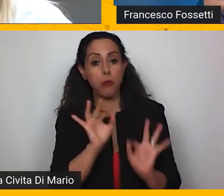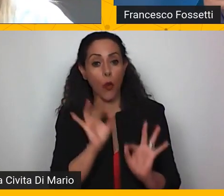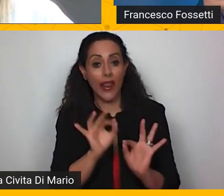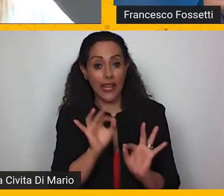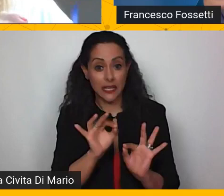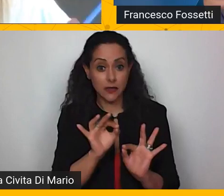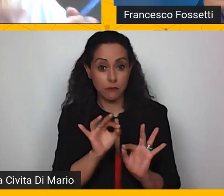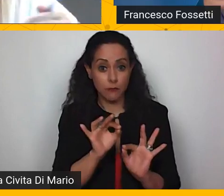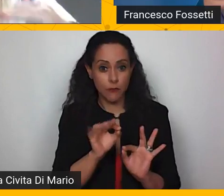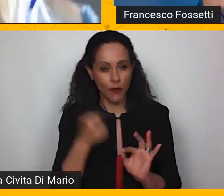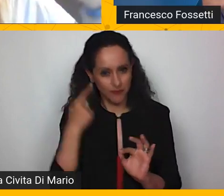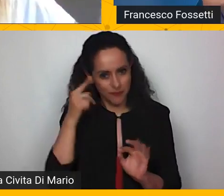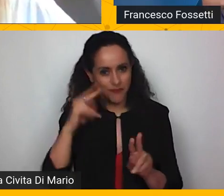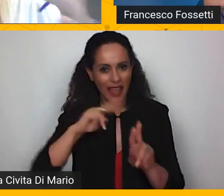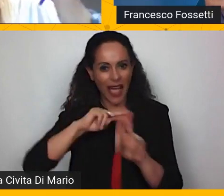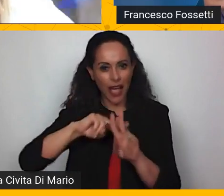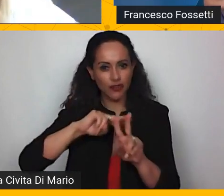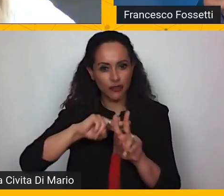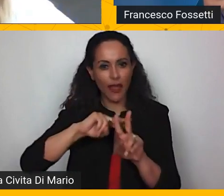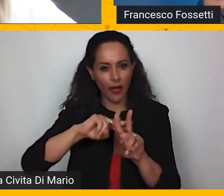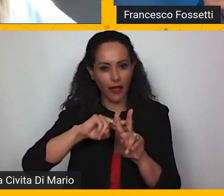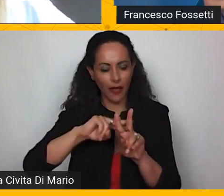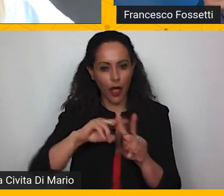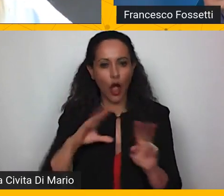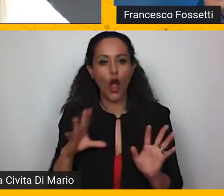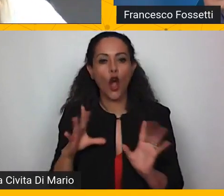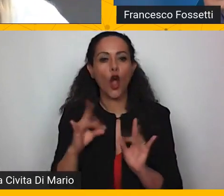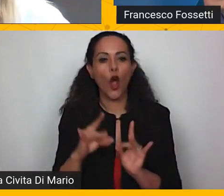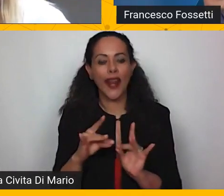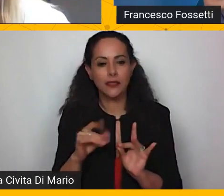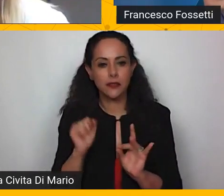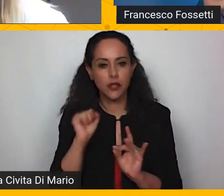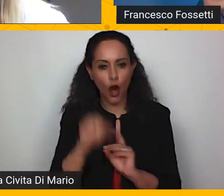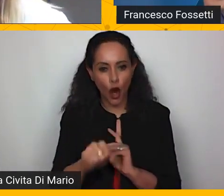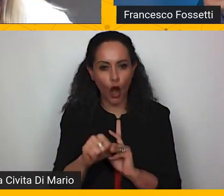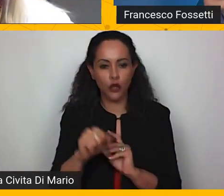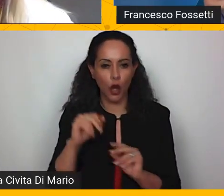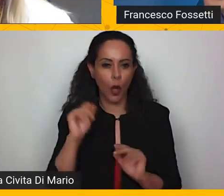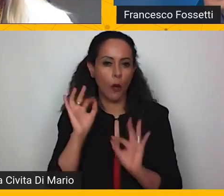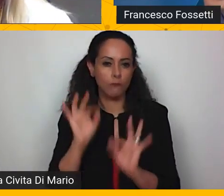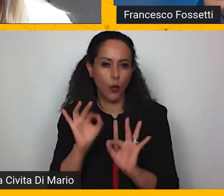dall'hashtag connessi contro il bullismo che appunto occano